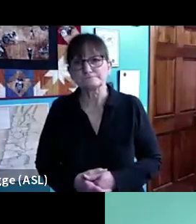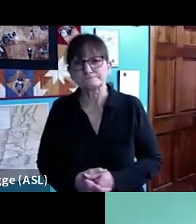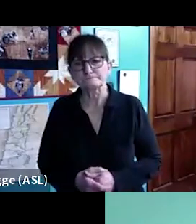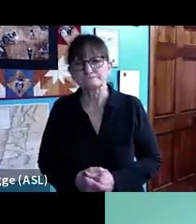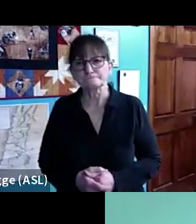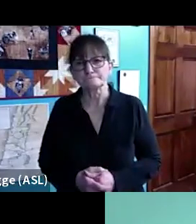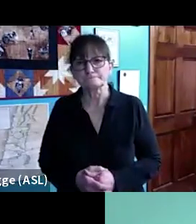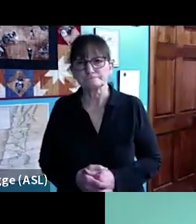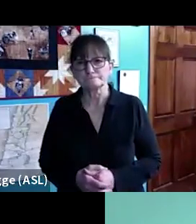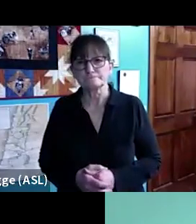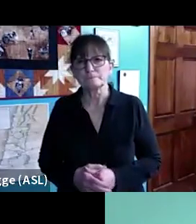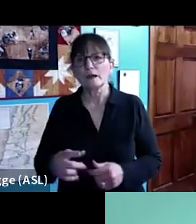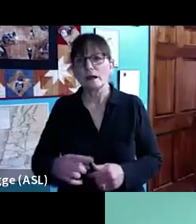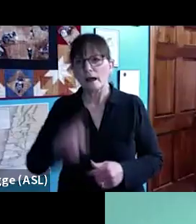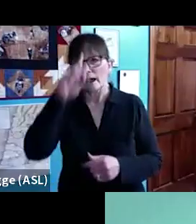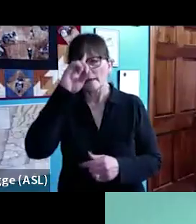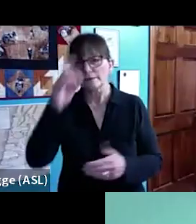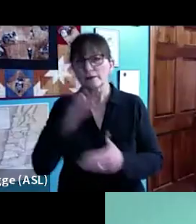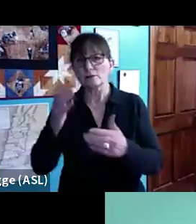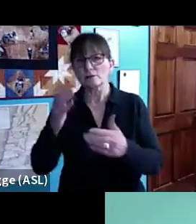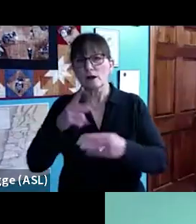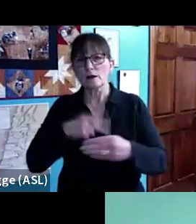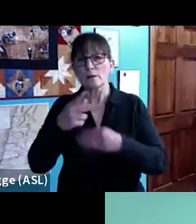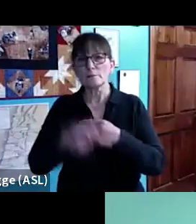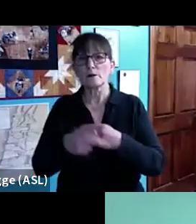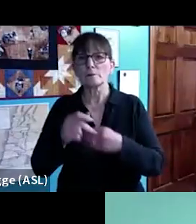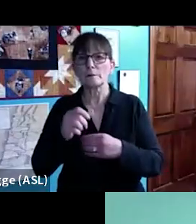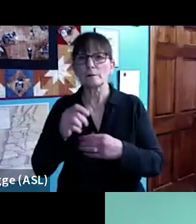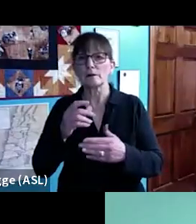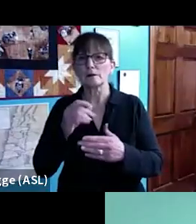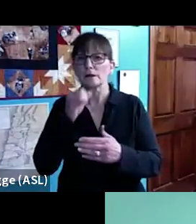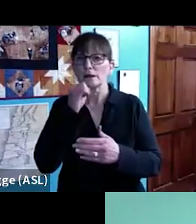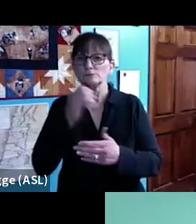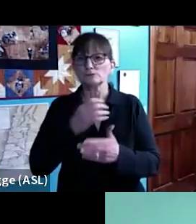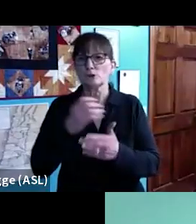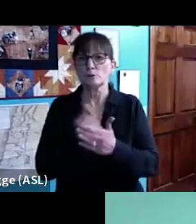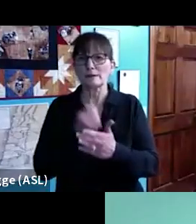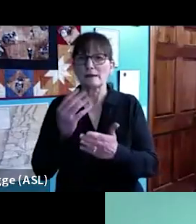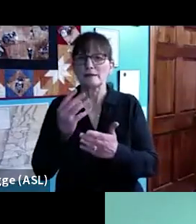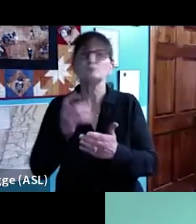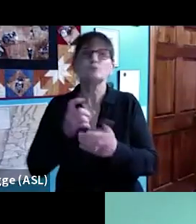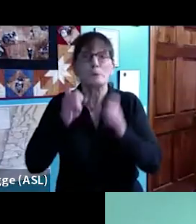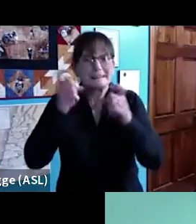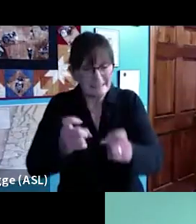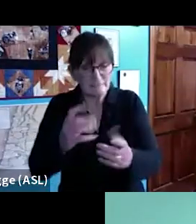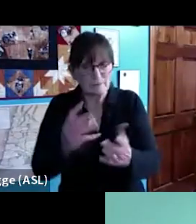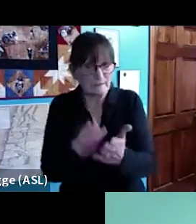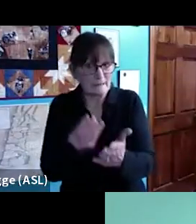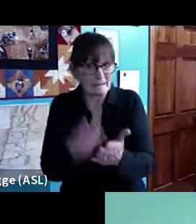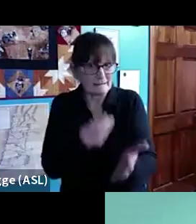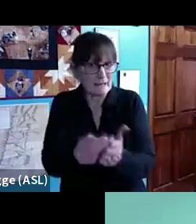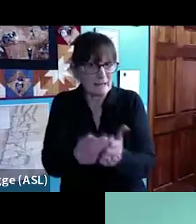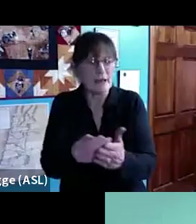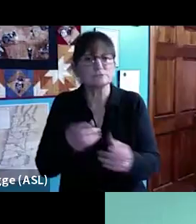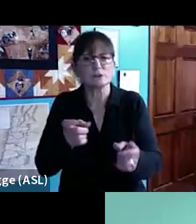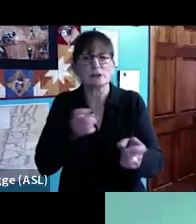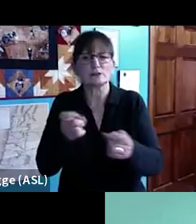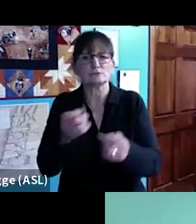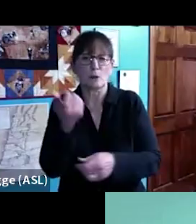algunas máquinas de fax no confirman si el fax realmente pasó. A veces las líneas de fax están ocupadas